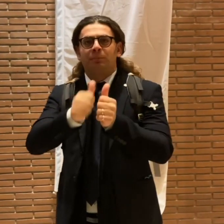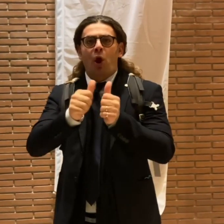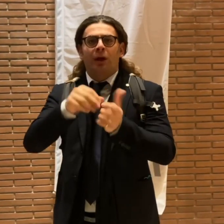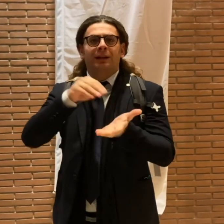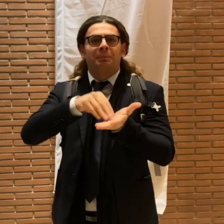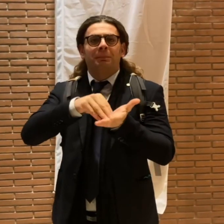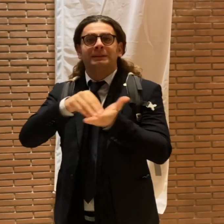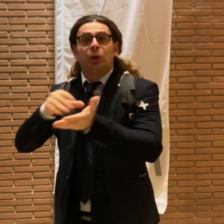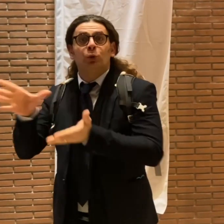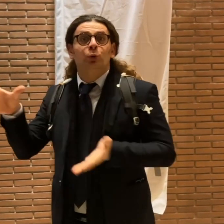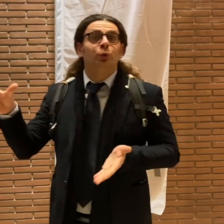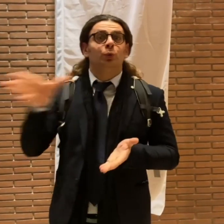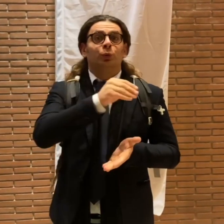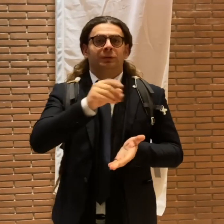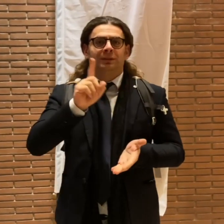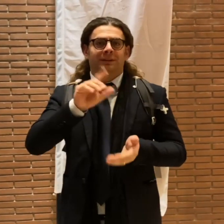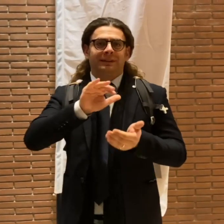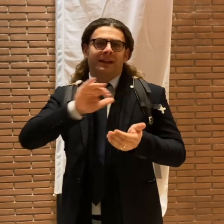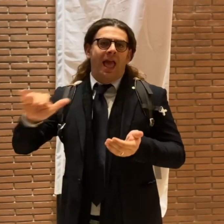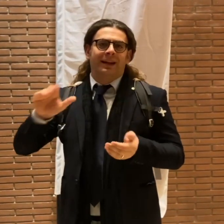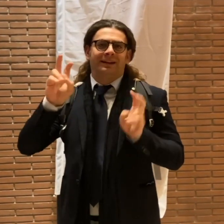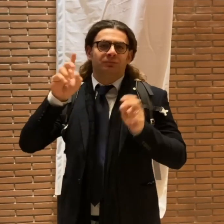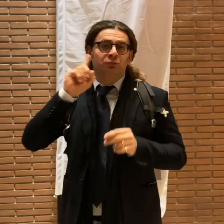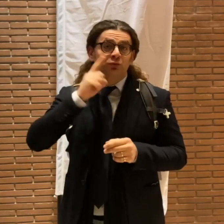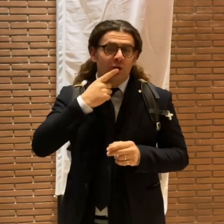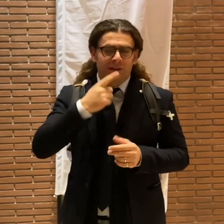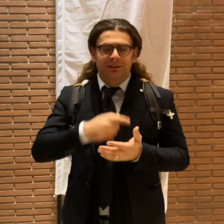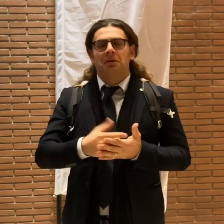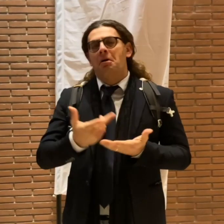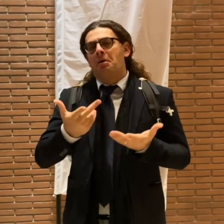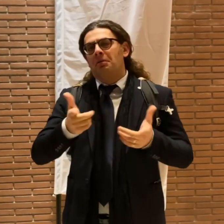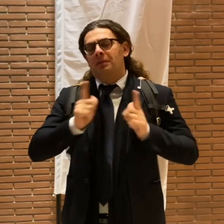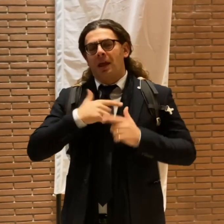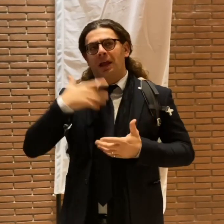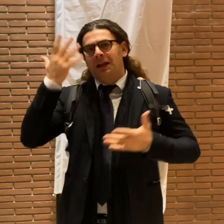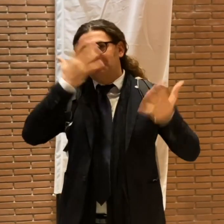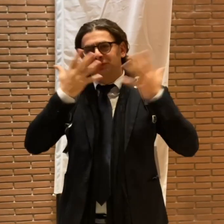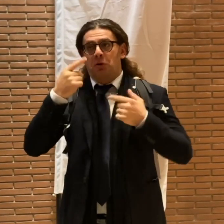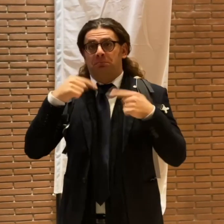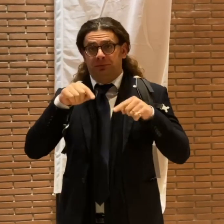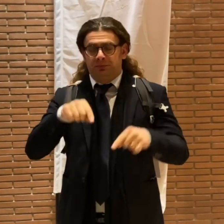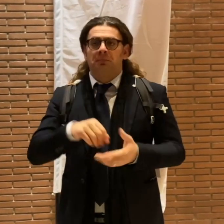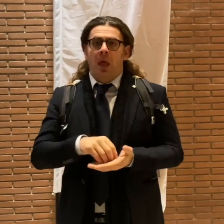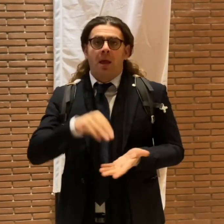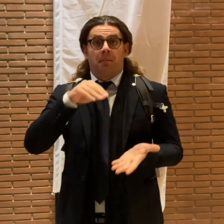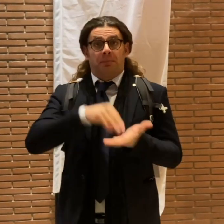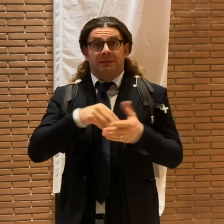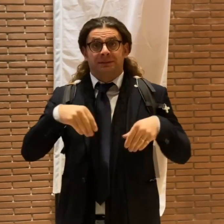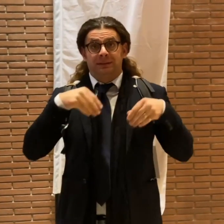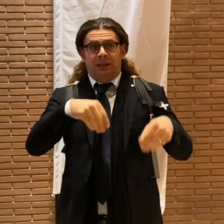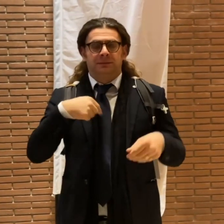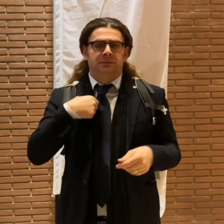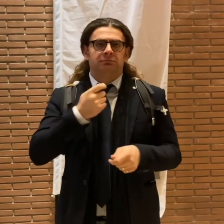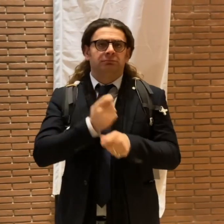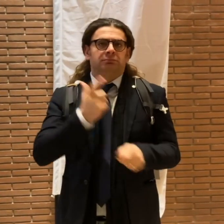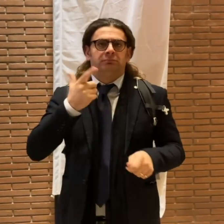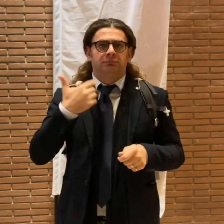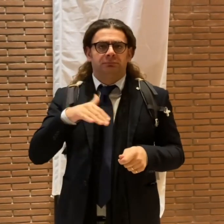ma avendo visto la partecipazione di molti atleti di tutte le discipline sportive, tra i quali nessun sordo.